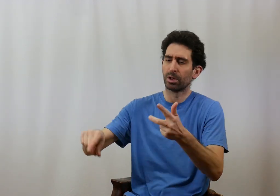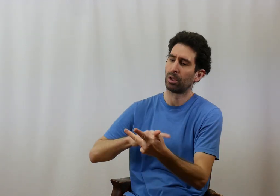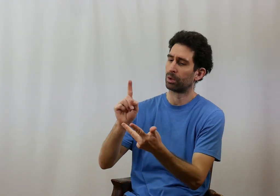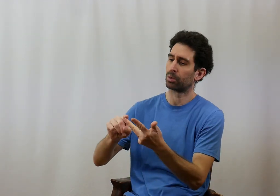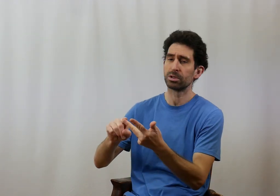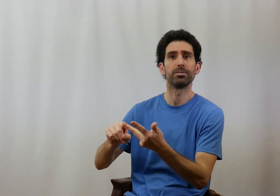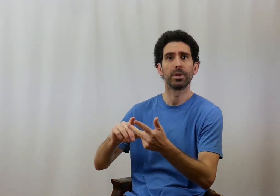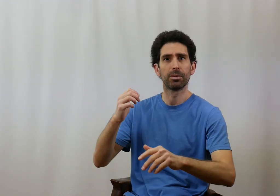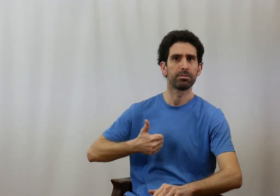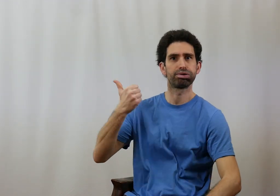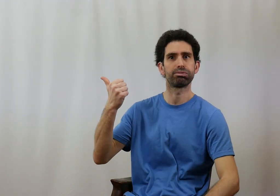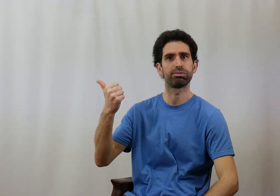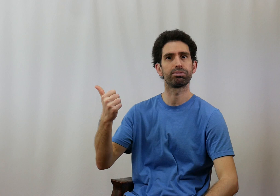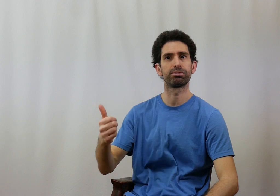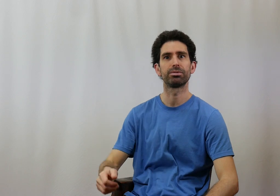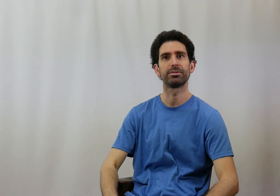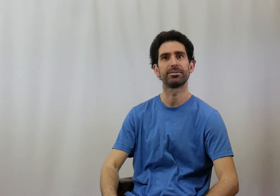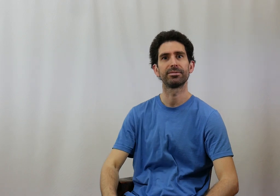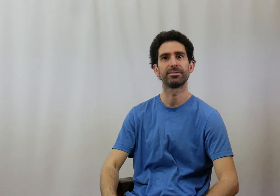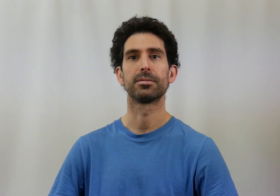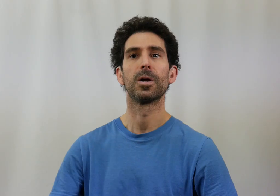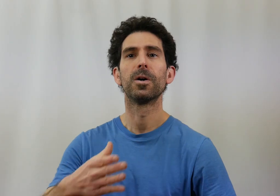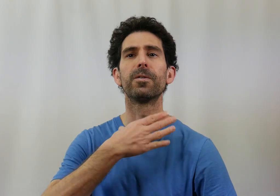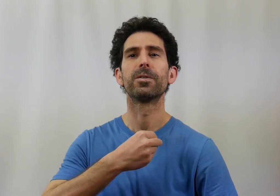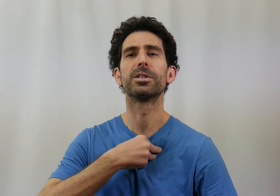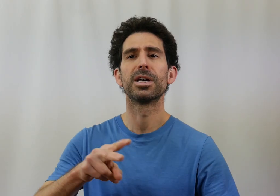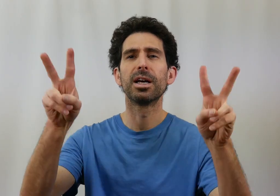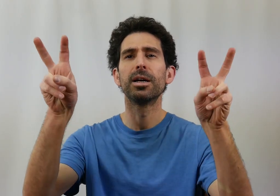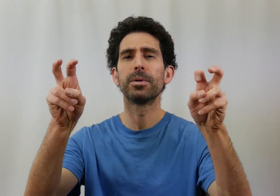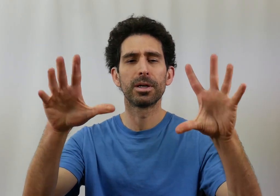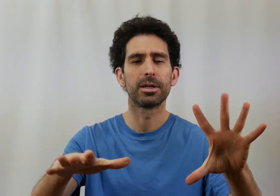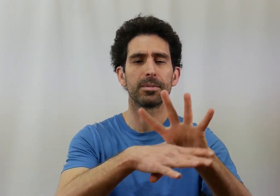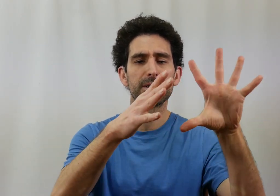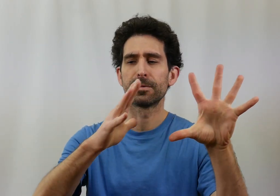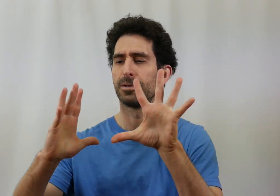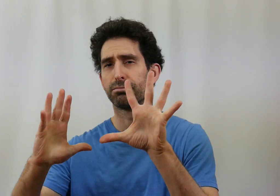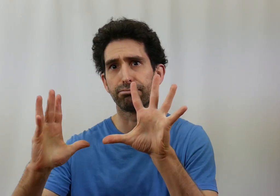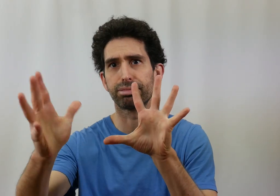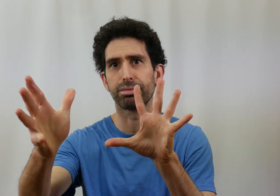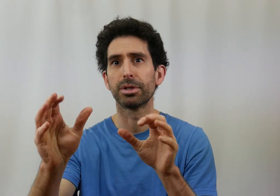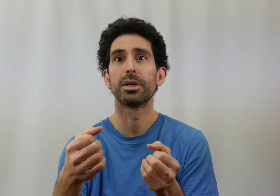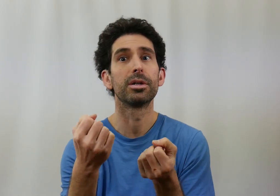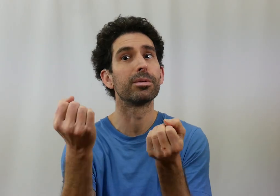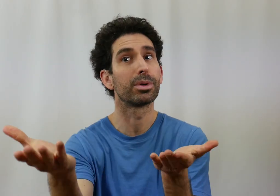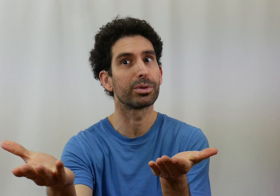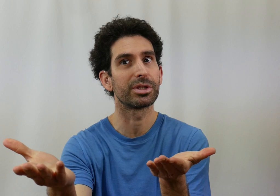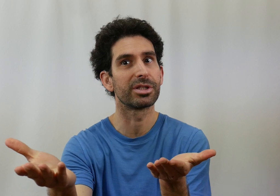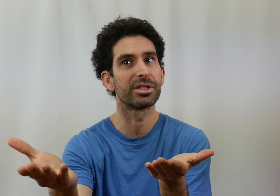3) Être débrouillard.e. Voici ma proposition d'expression imagée en LSF.